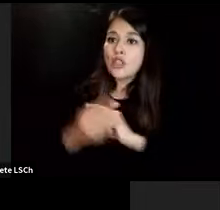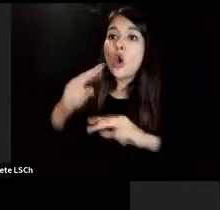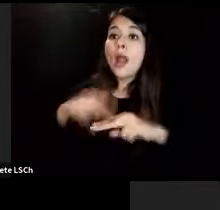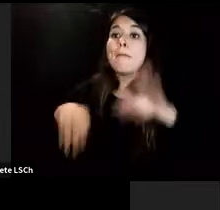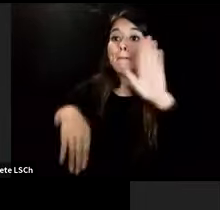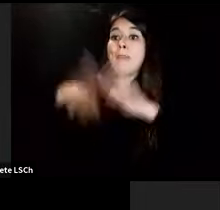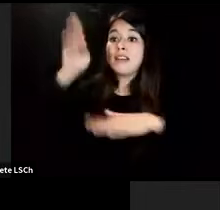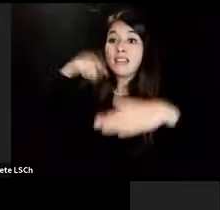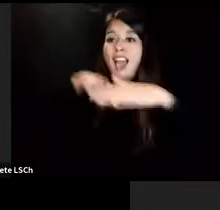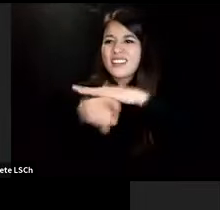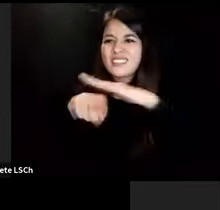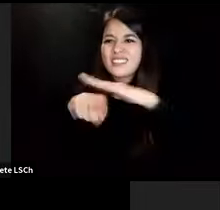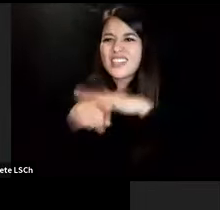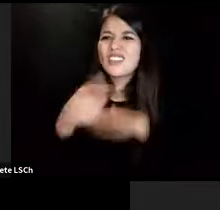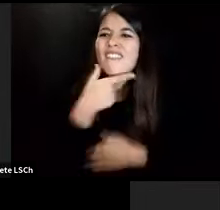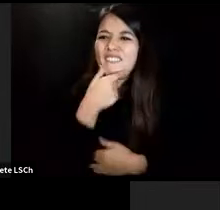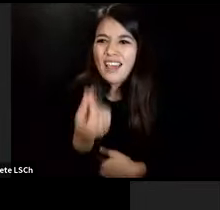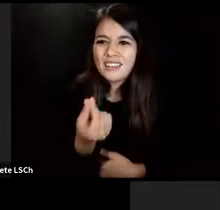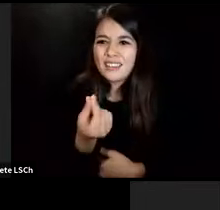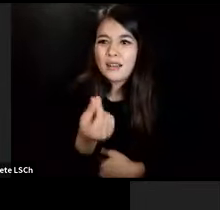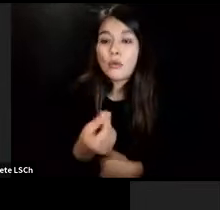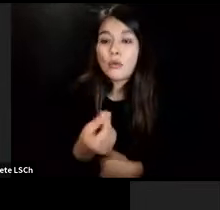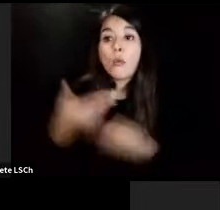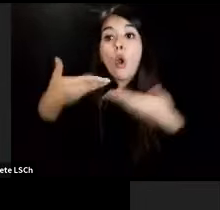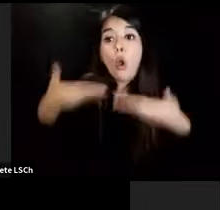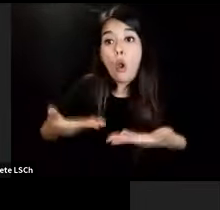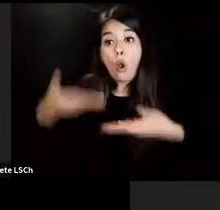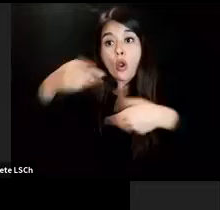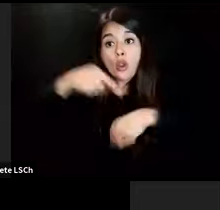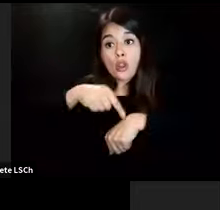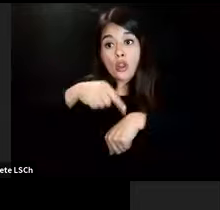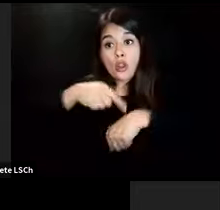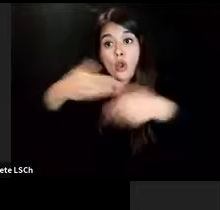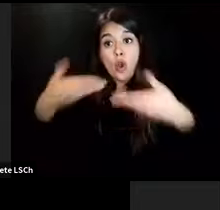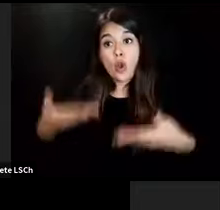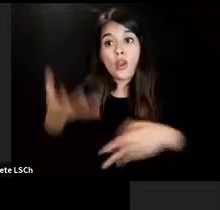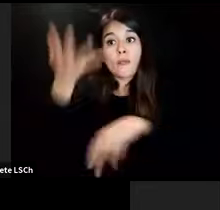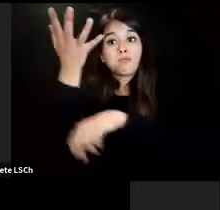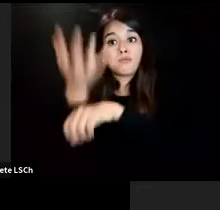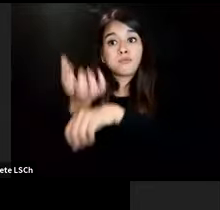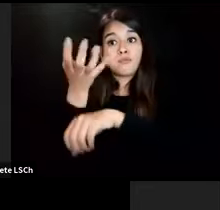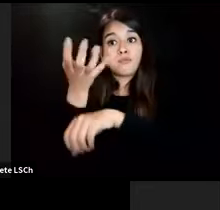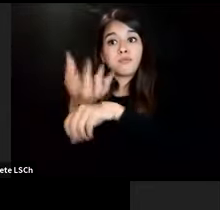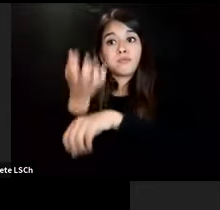En el día de hoy por ejemplo, lo que se hace es bajar esos audiolibros al celular,